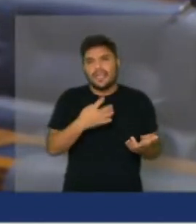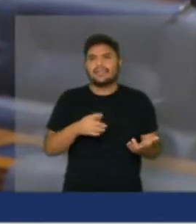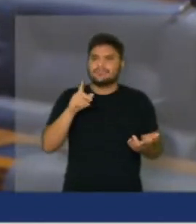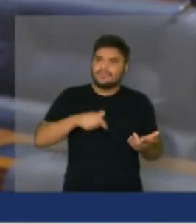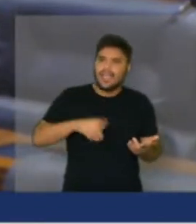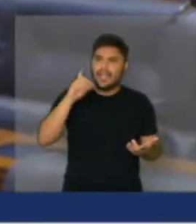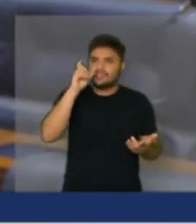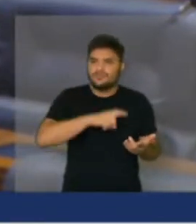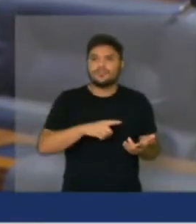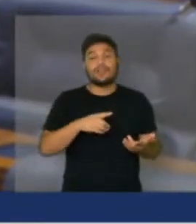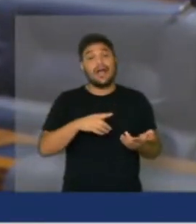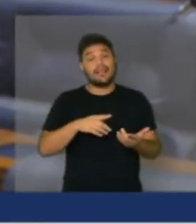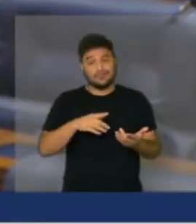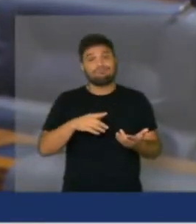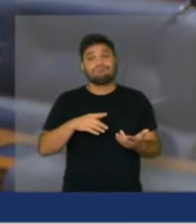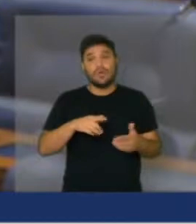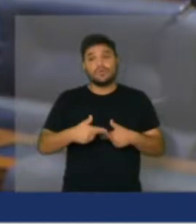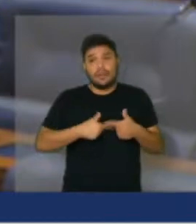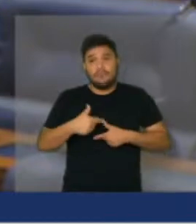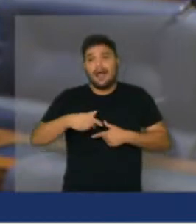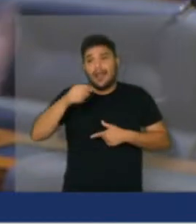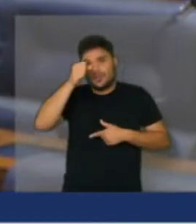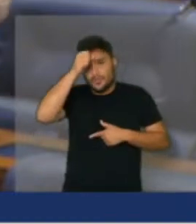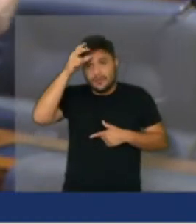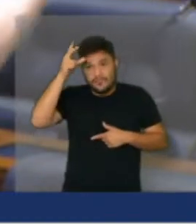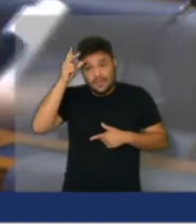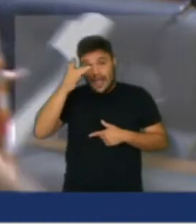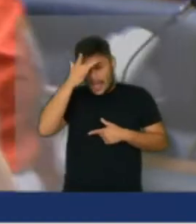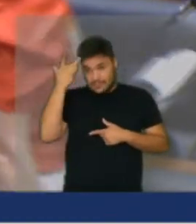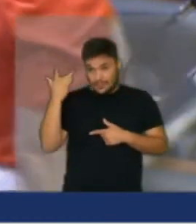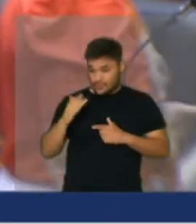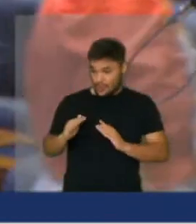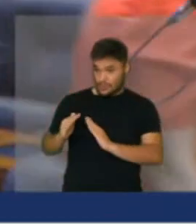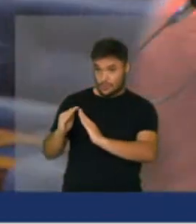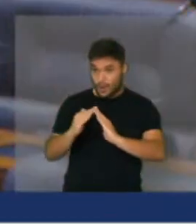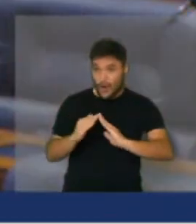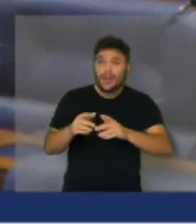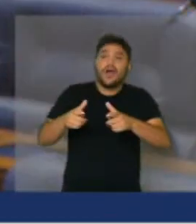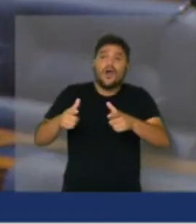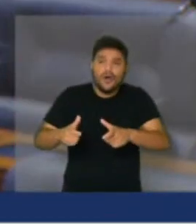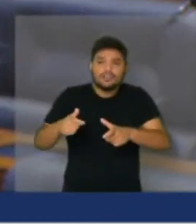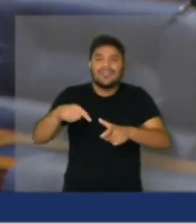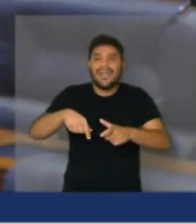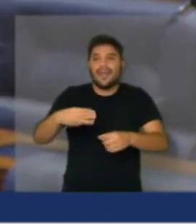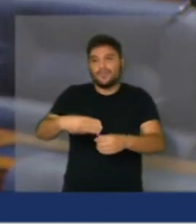NOS MUNICÍPIOS, É NOS MUNICÍPIOS QUE ESTÃO OS PROBLEMAS DO DIA A DIA E SÃO OS PREFEITOS OS ENCARREGADOS POR MELHORAR A VIDA DAS PESSOAS, ENTÃO, PARABÉNS A